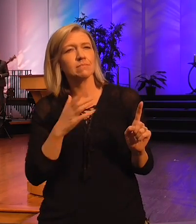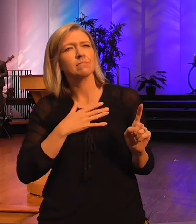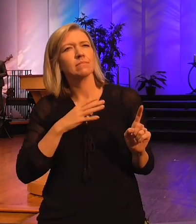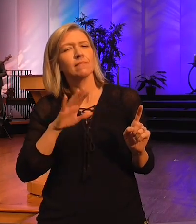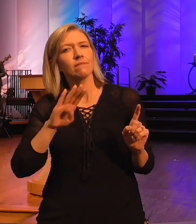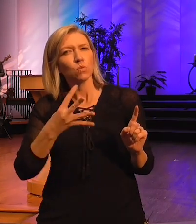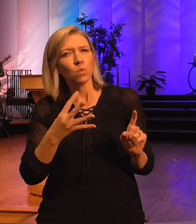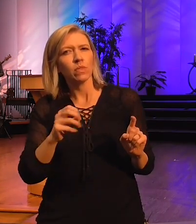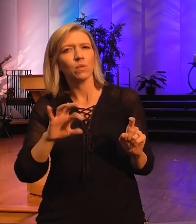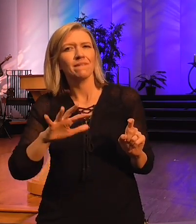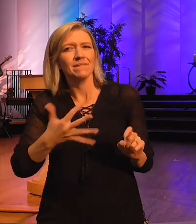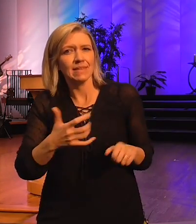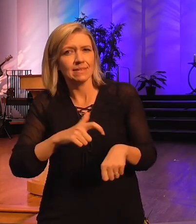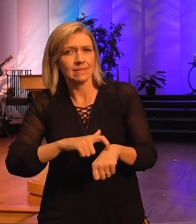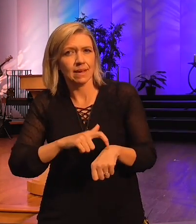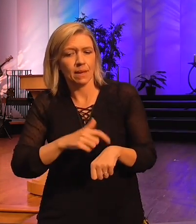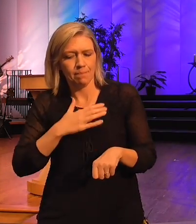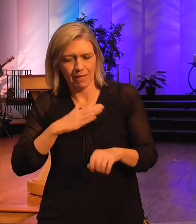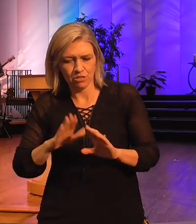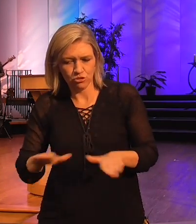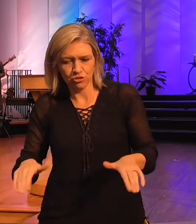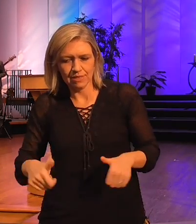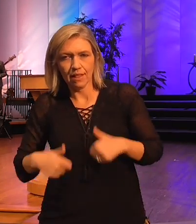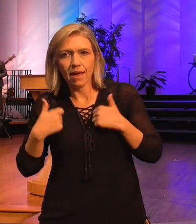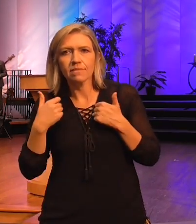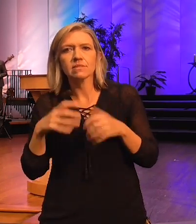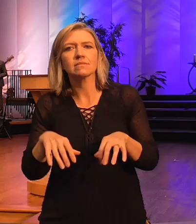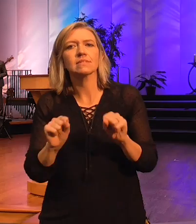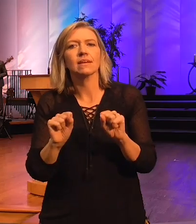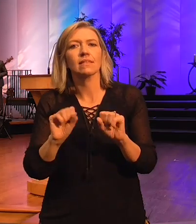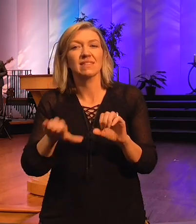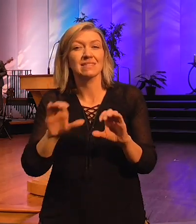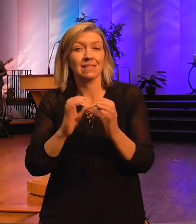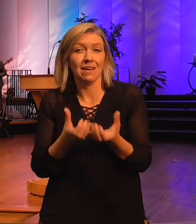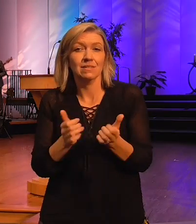de la vida de mis hijos que mi Mi esposa y yo estamos tomando este curso con el Dr. Barry y el que